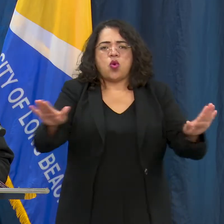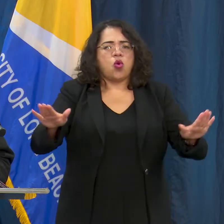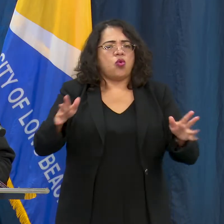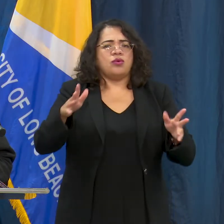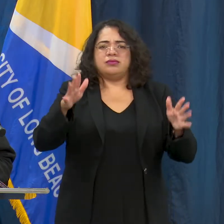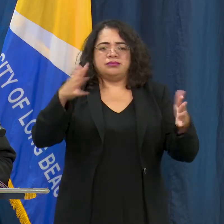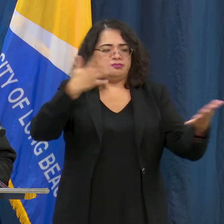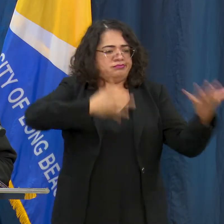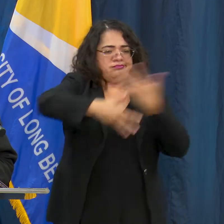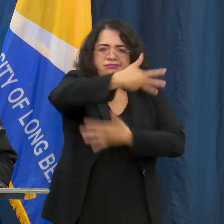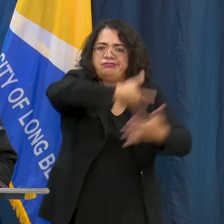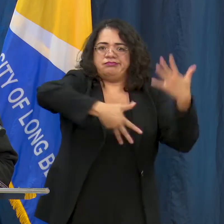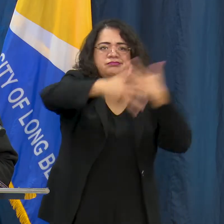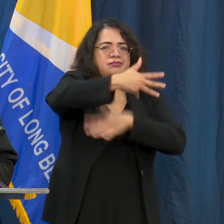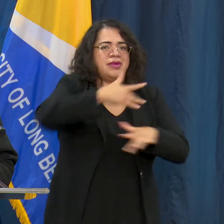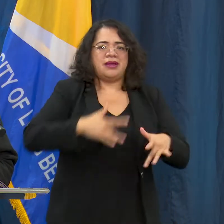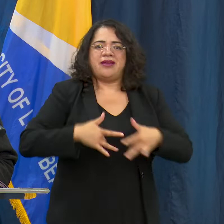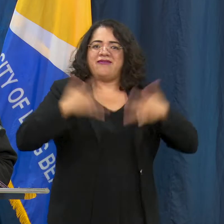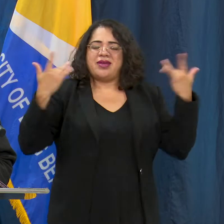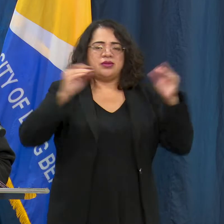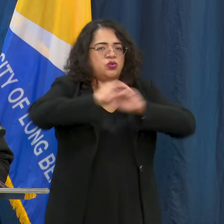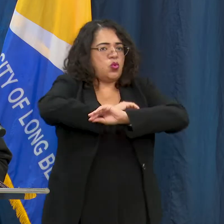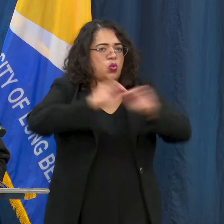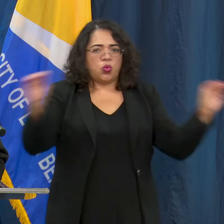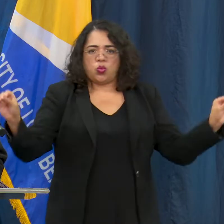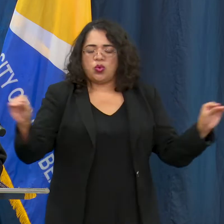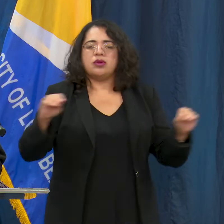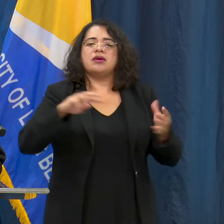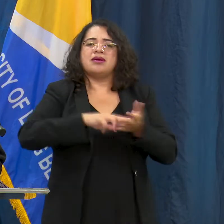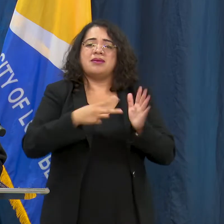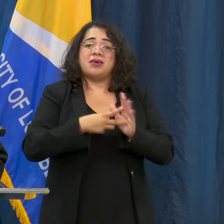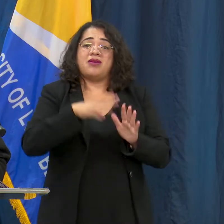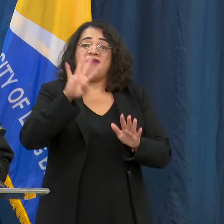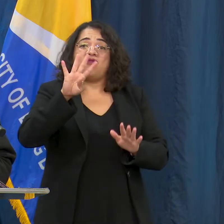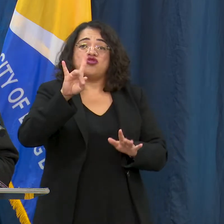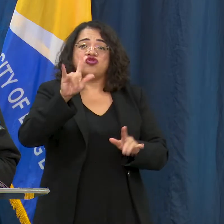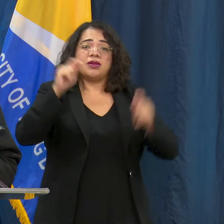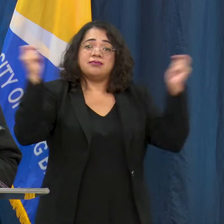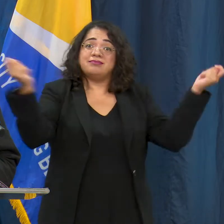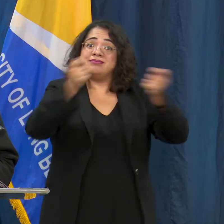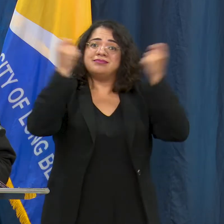de estos tipos n group OHS para de servicios religio so's oh poor decir por